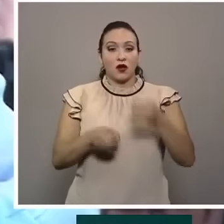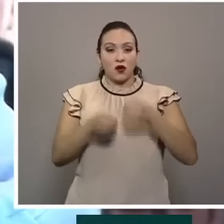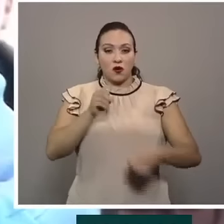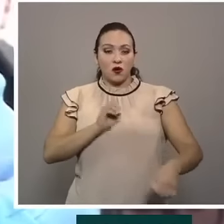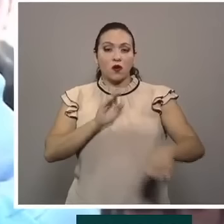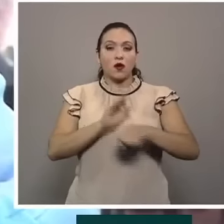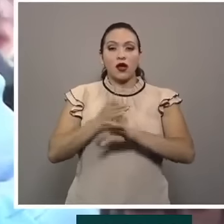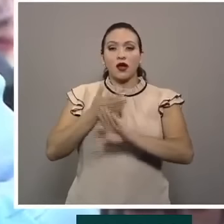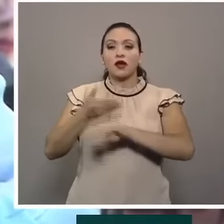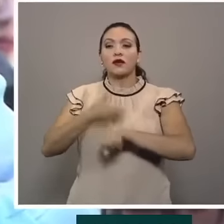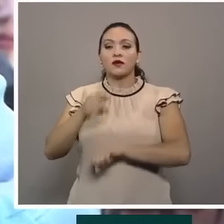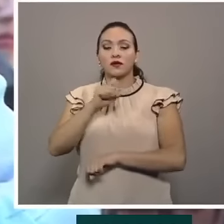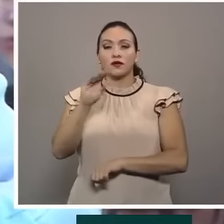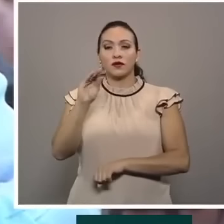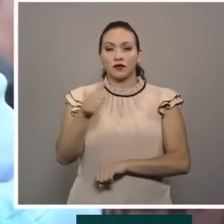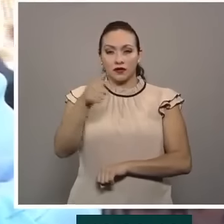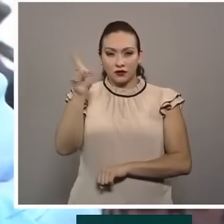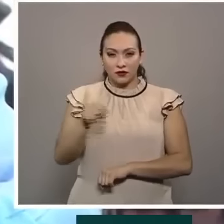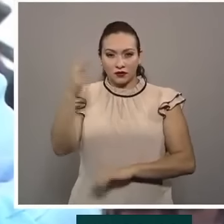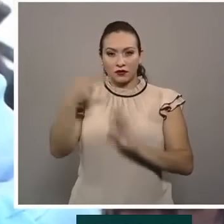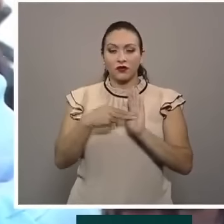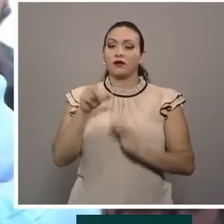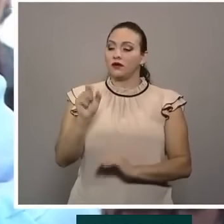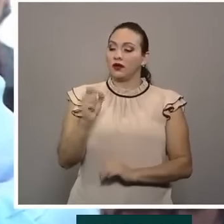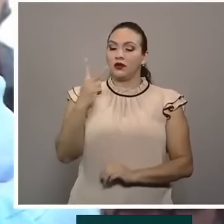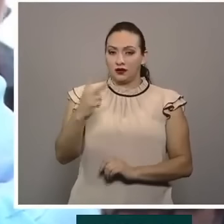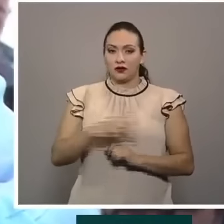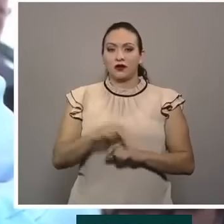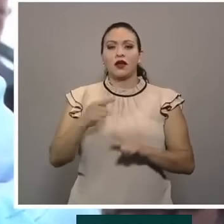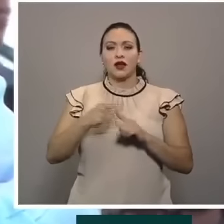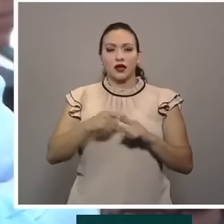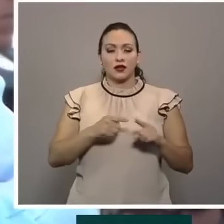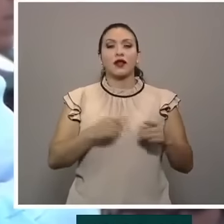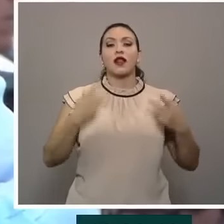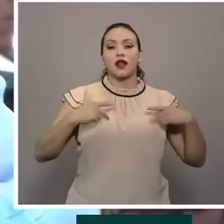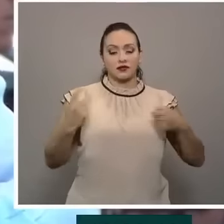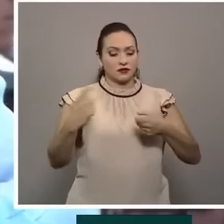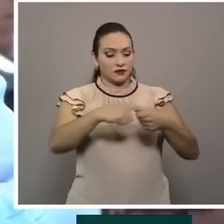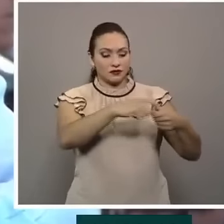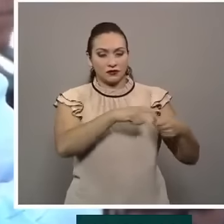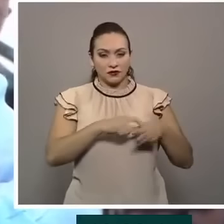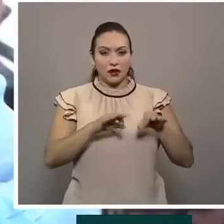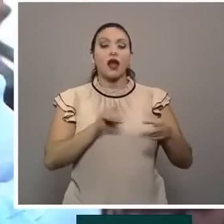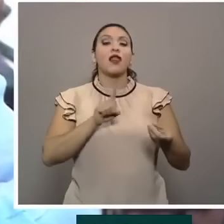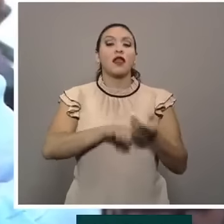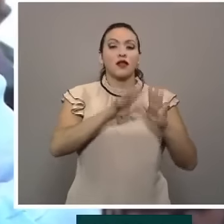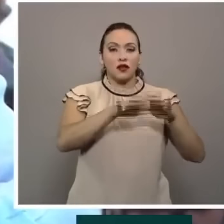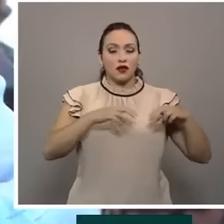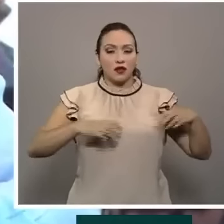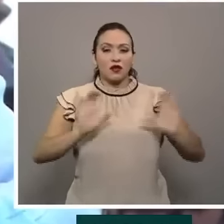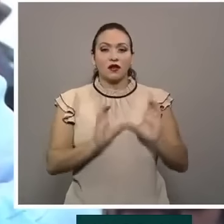196/2022 promovido por las personas integrantes de la asamblea comunitaria. de la comunidad indígena